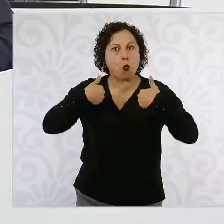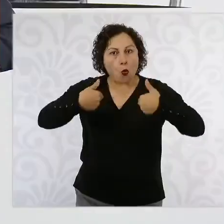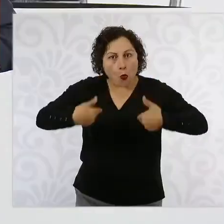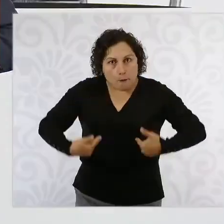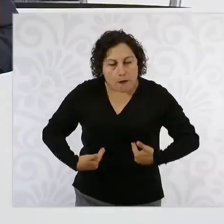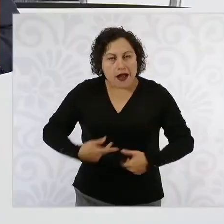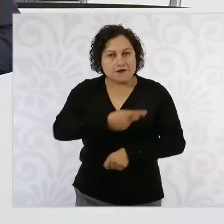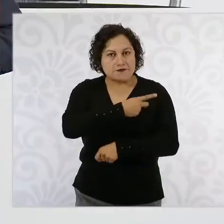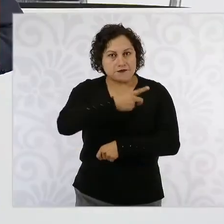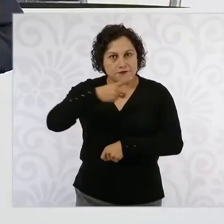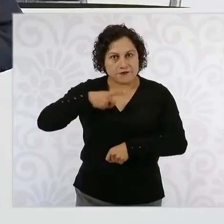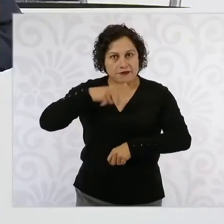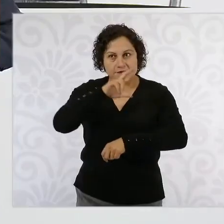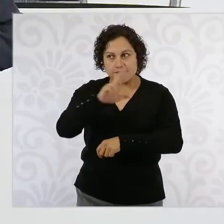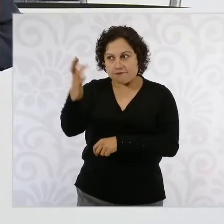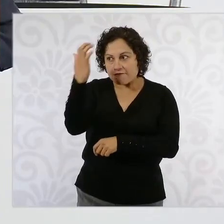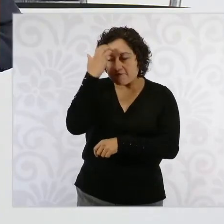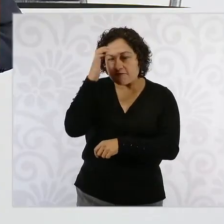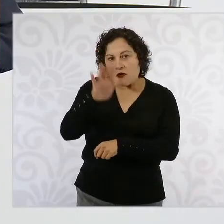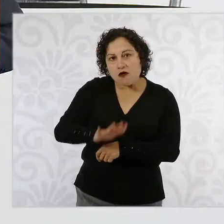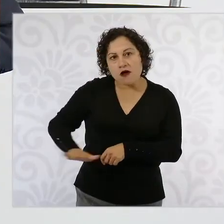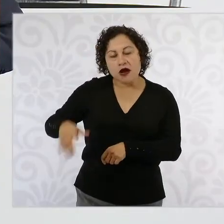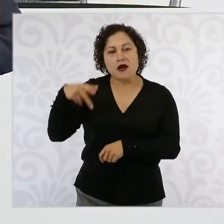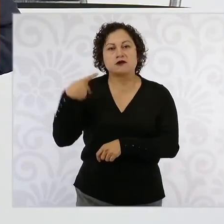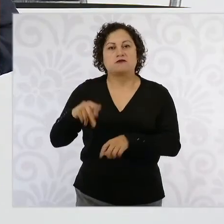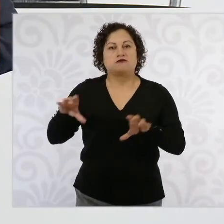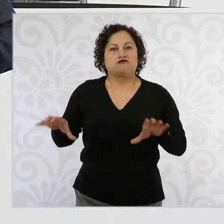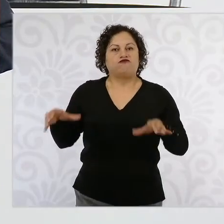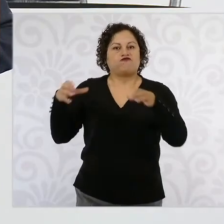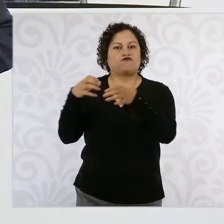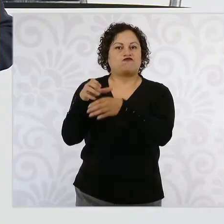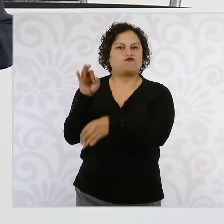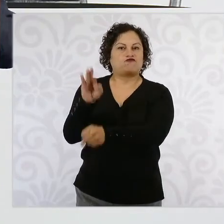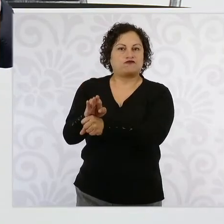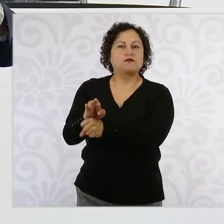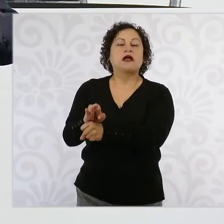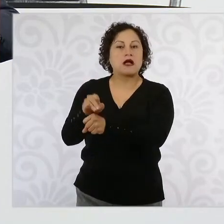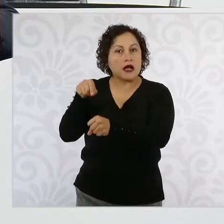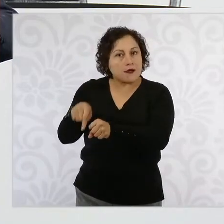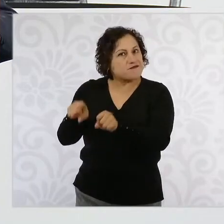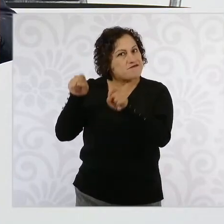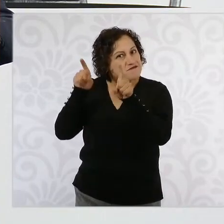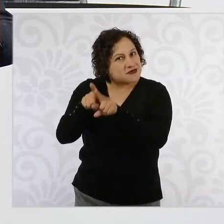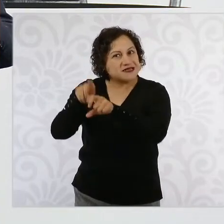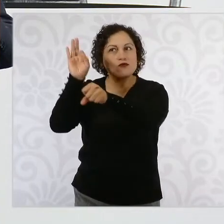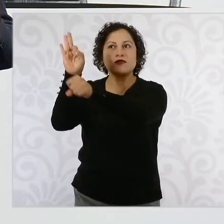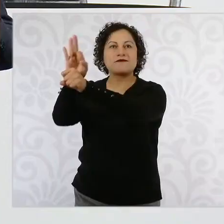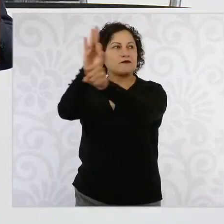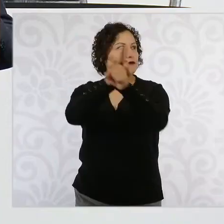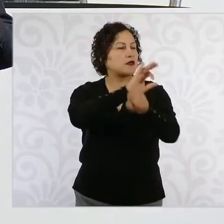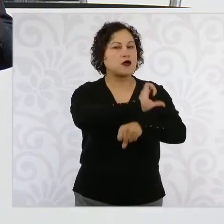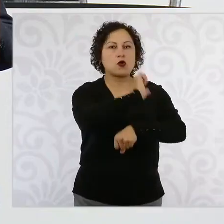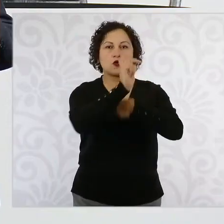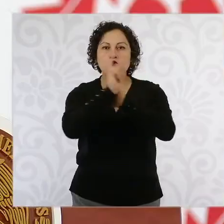historia de las culturas en el mundo entero en el planeta y por lo tanto también es una